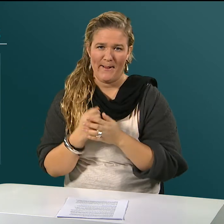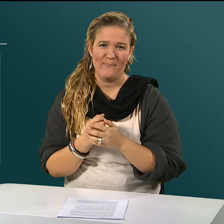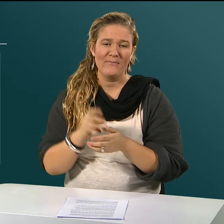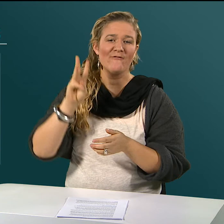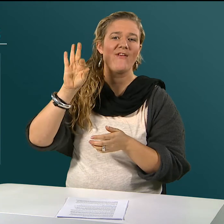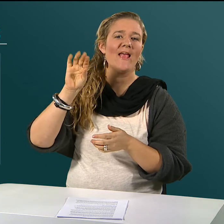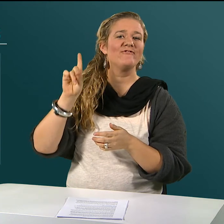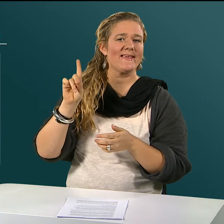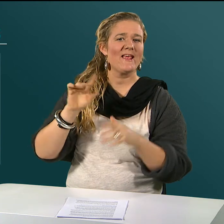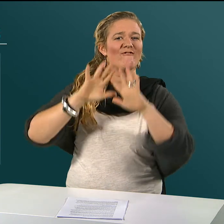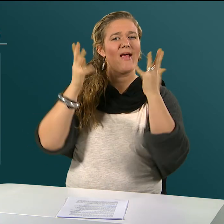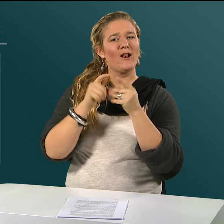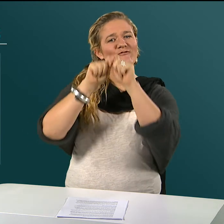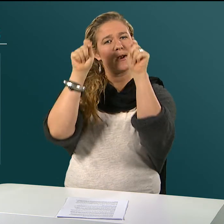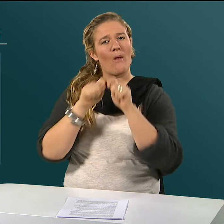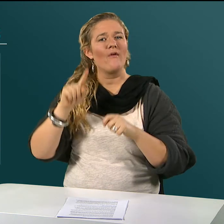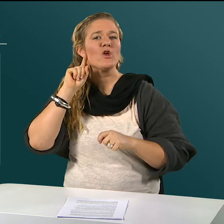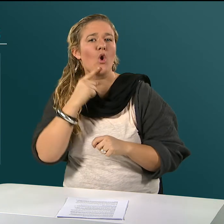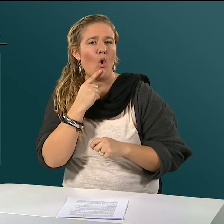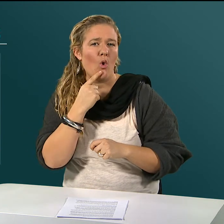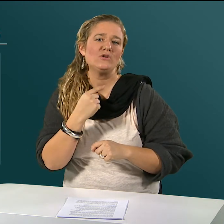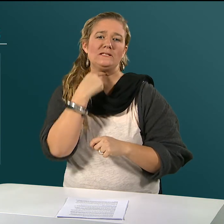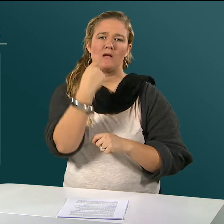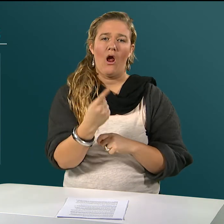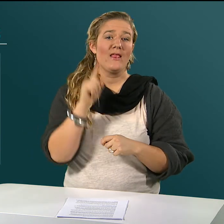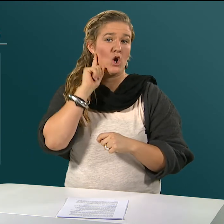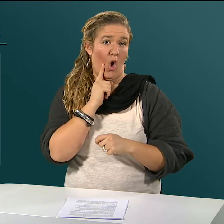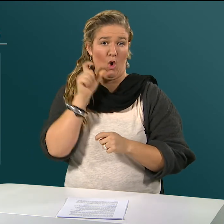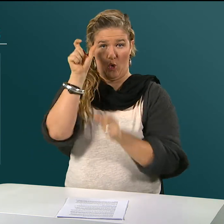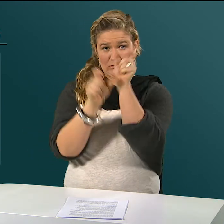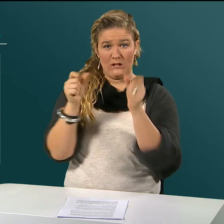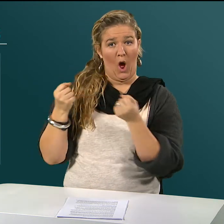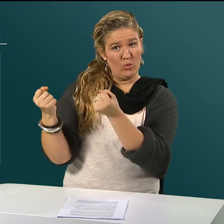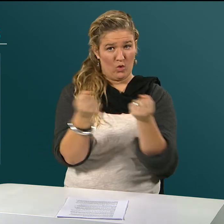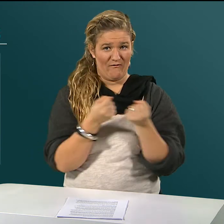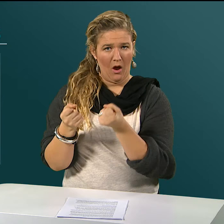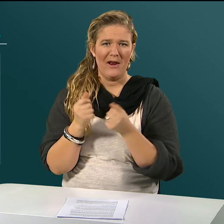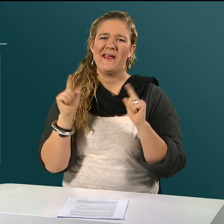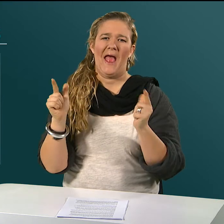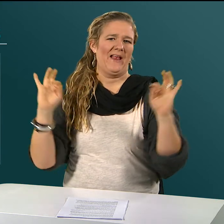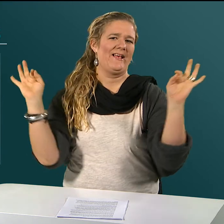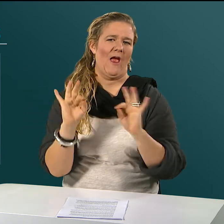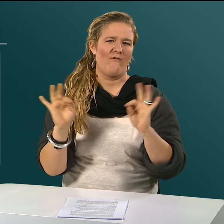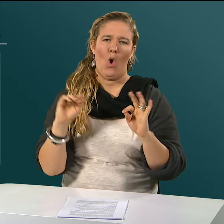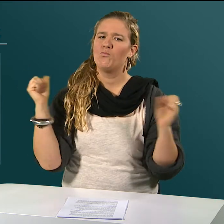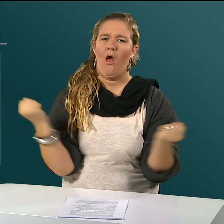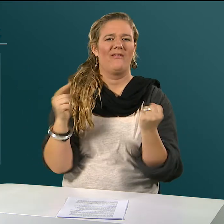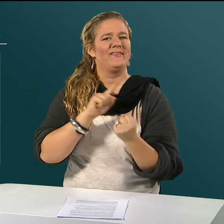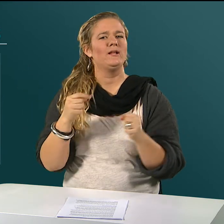Der WFD, der Weltverband der Gehörlosen, berichtet, dass gehörlose Autofahrer keine Gefahr im Strassenverkehr darstellen und